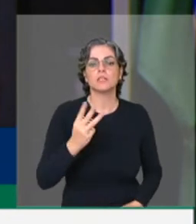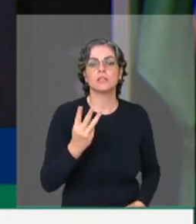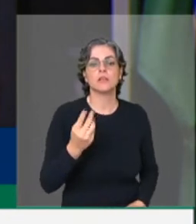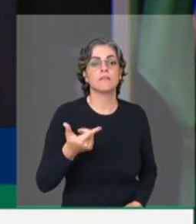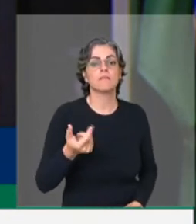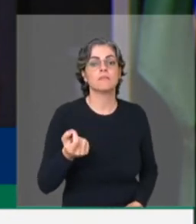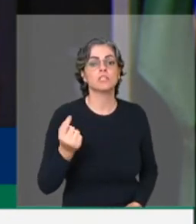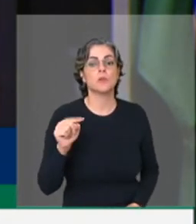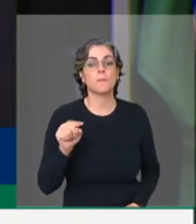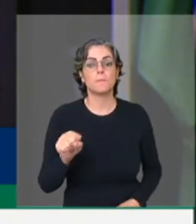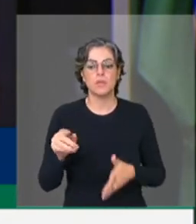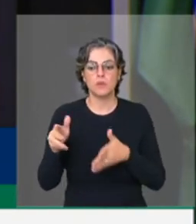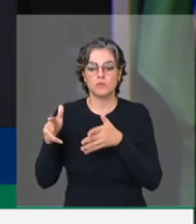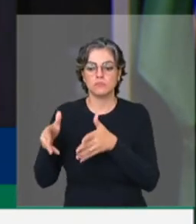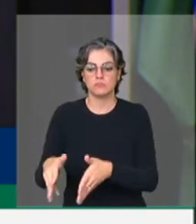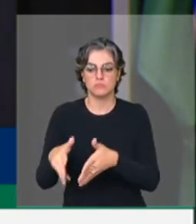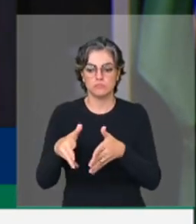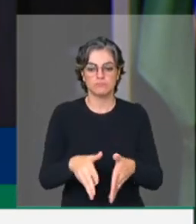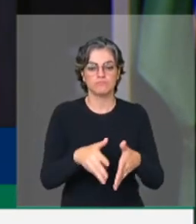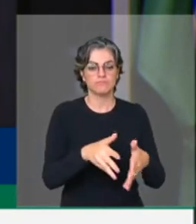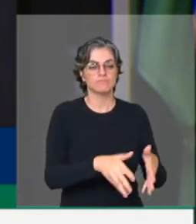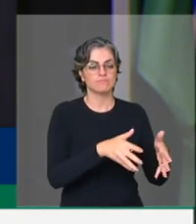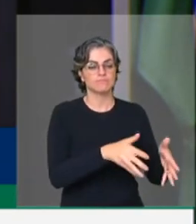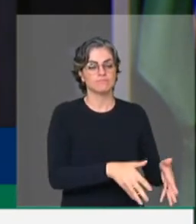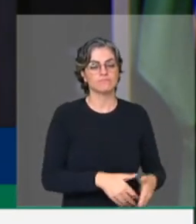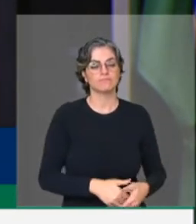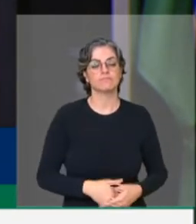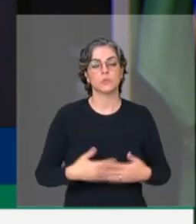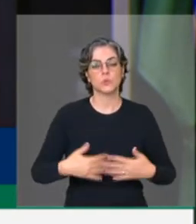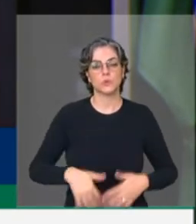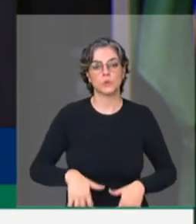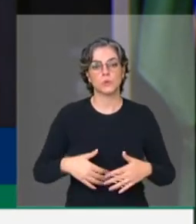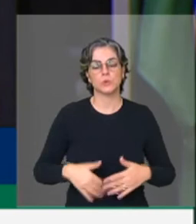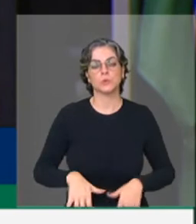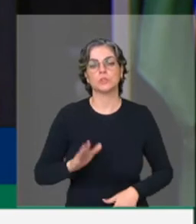LADO DE FORA JÁ ENTERROU MAIS DE 320 MIL DE SEUS FILHOS E FILHAS E CONSEQUENTEMENTE JÁ